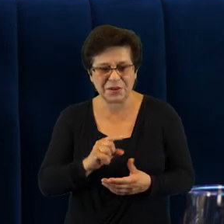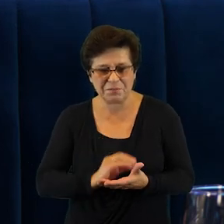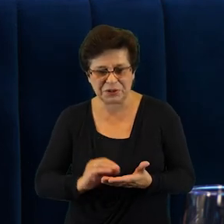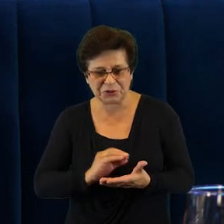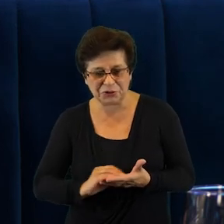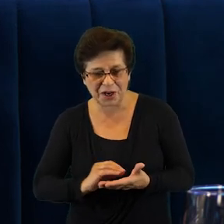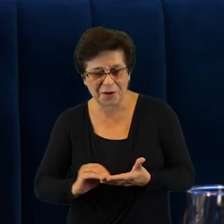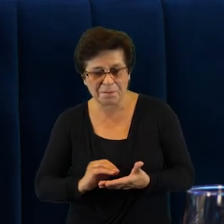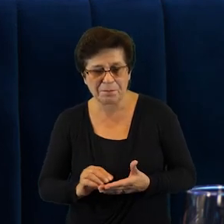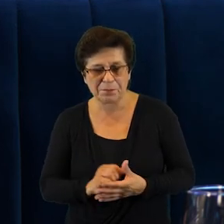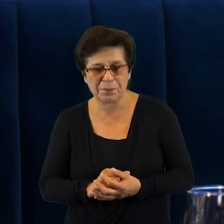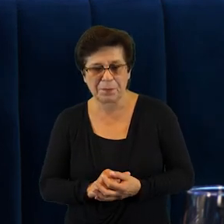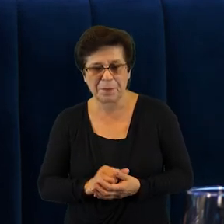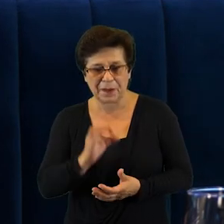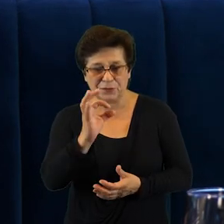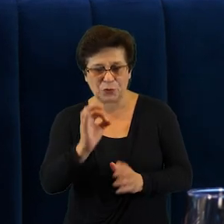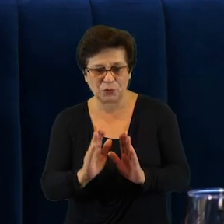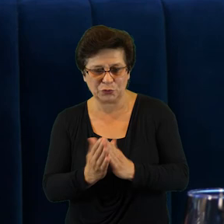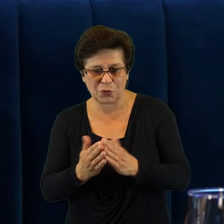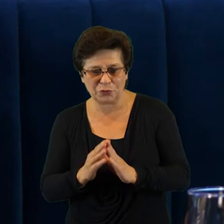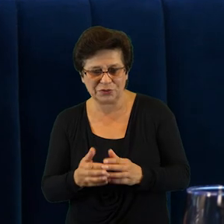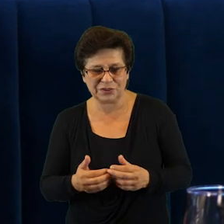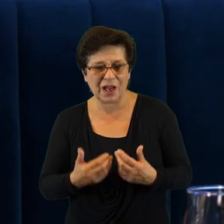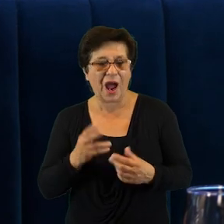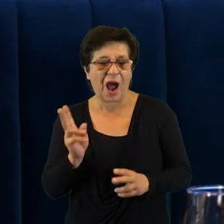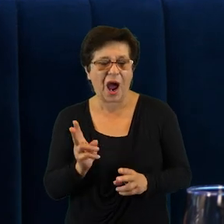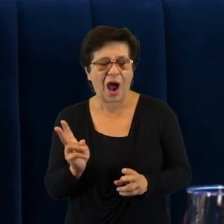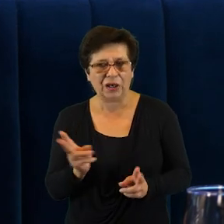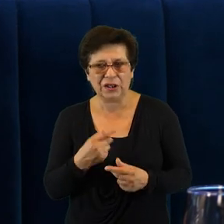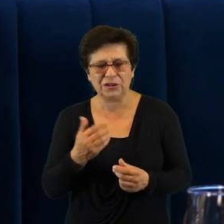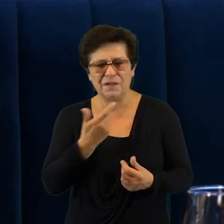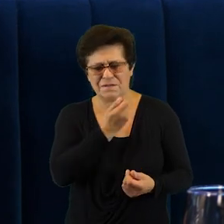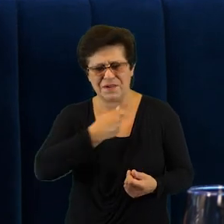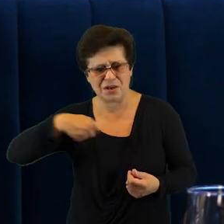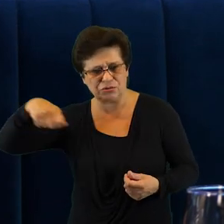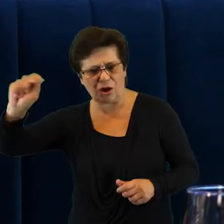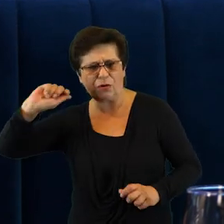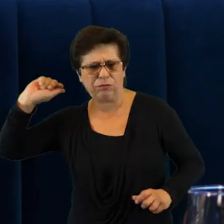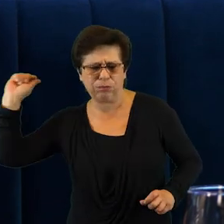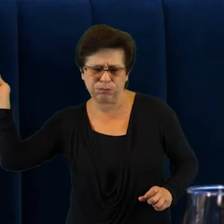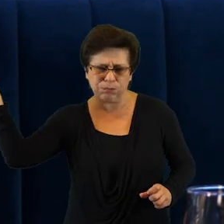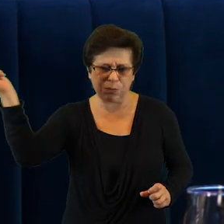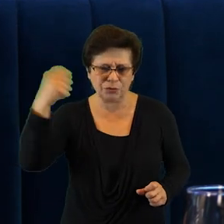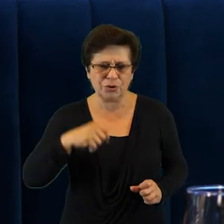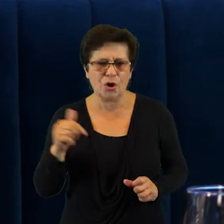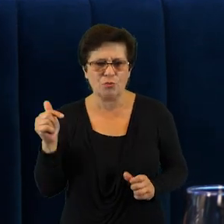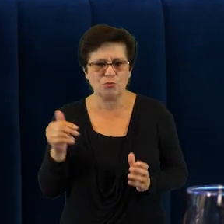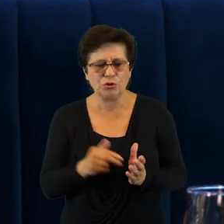kiedy wybierał się gdzieś w podróż i mieli nocować z żoną, to w hotelu musiały być dwa pokoje osobne, jedynki.